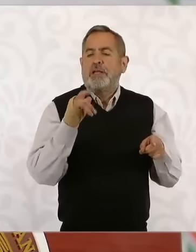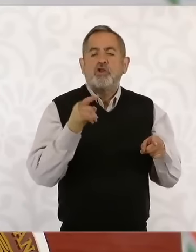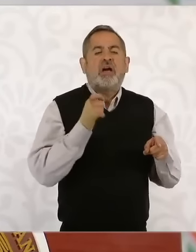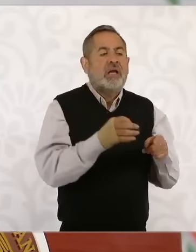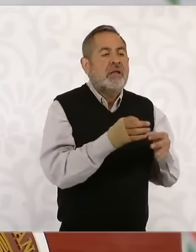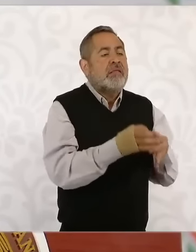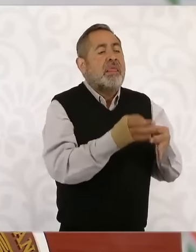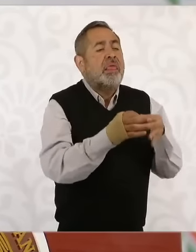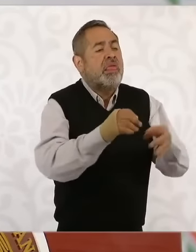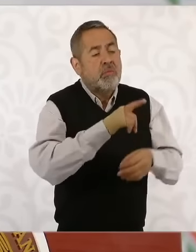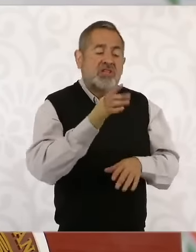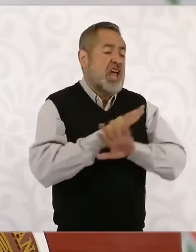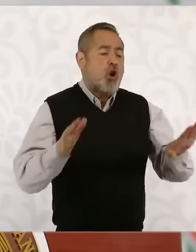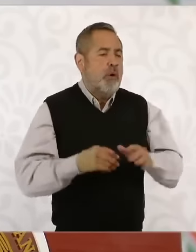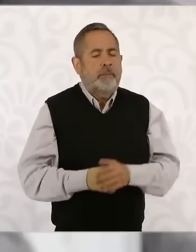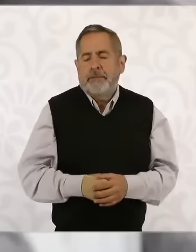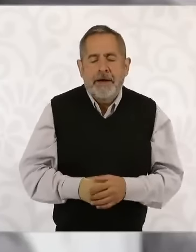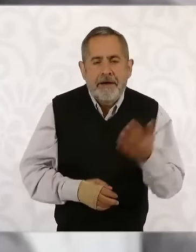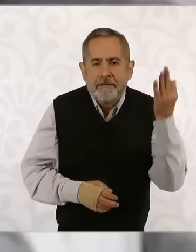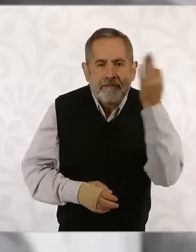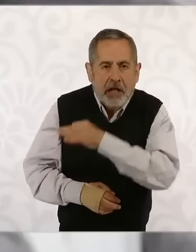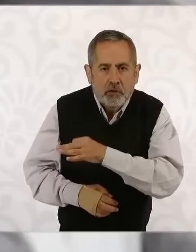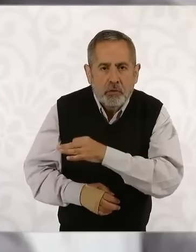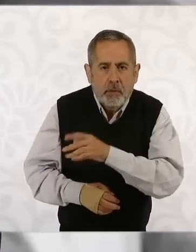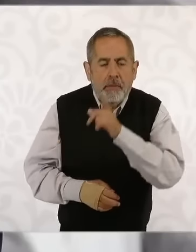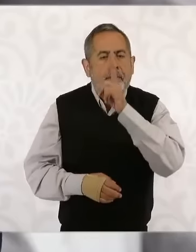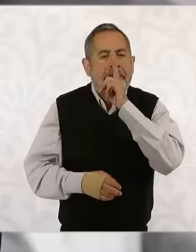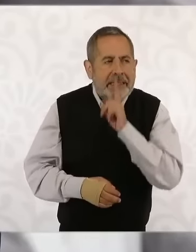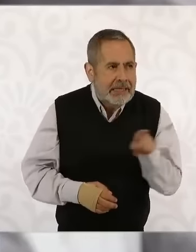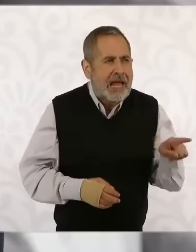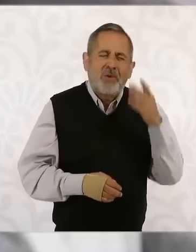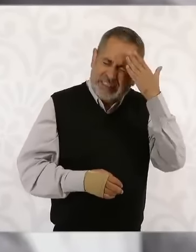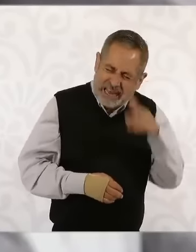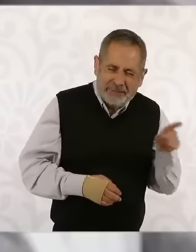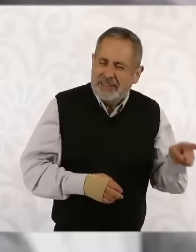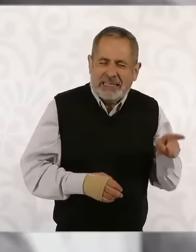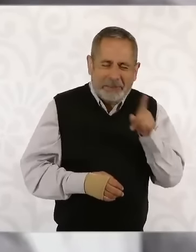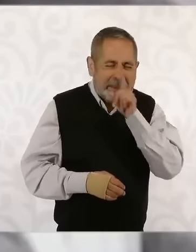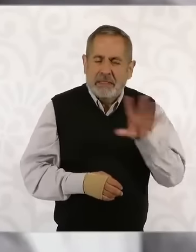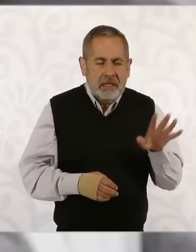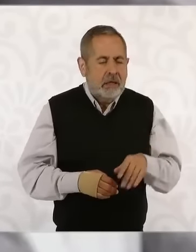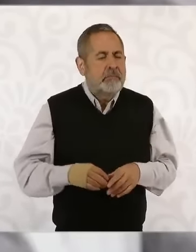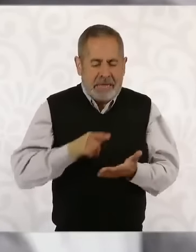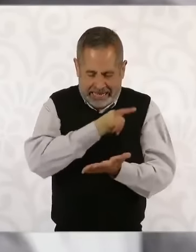absolutamente falso. y están mintiendo porque no es desconocimiento. El artículo transitorio que